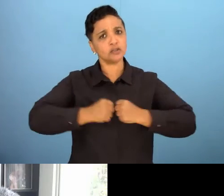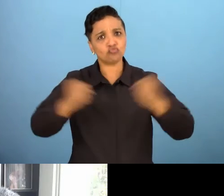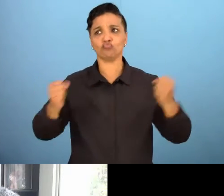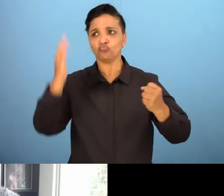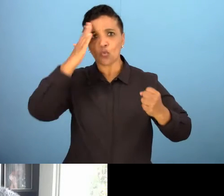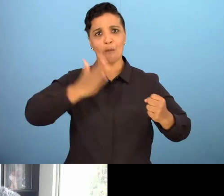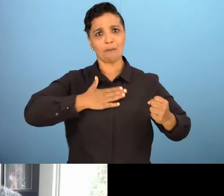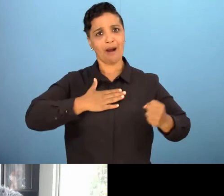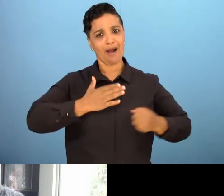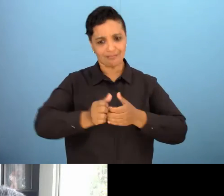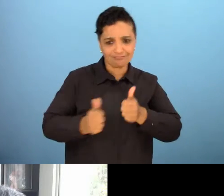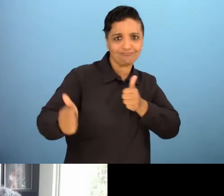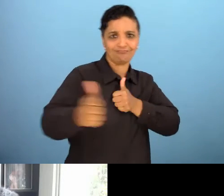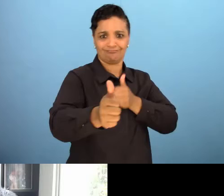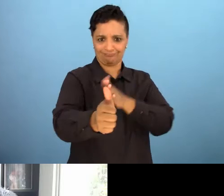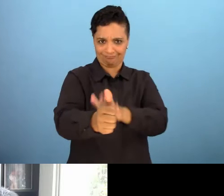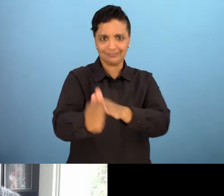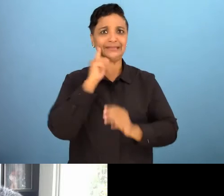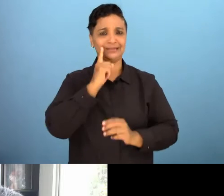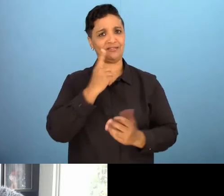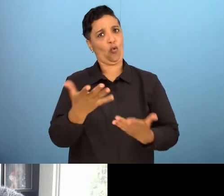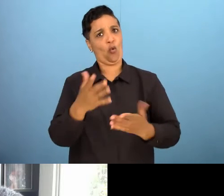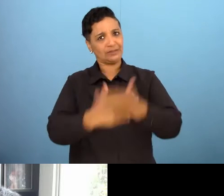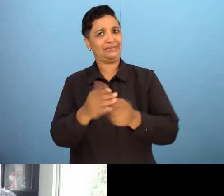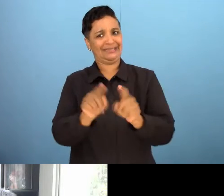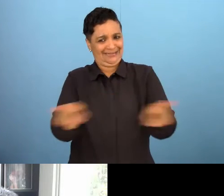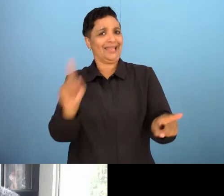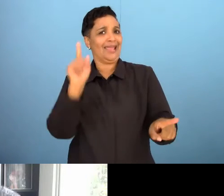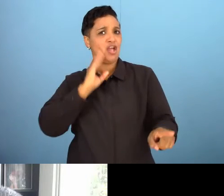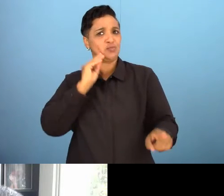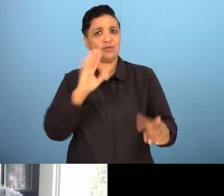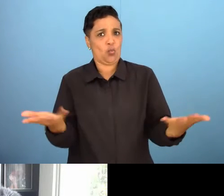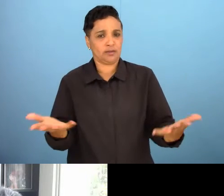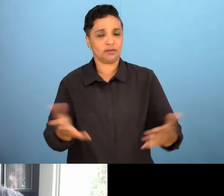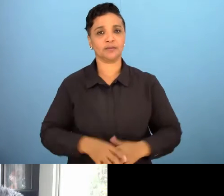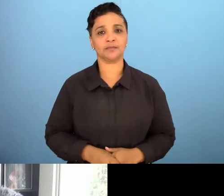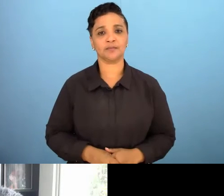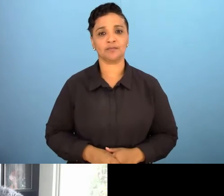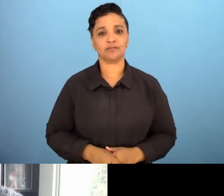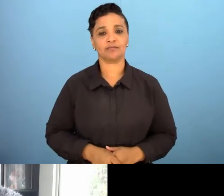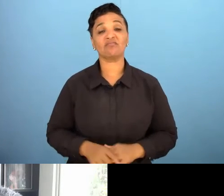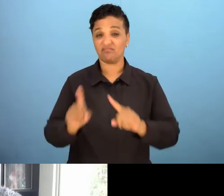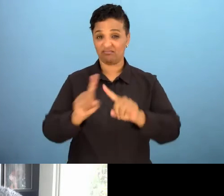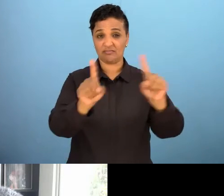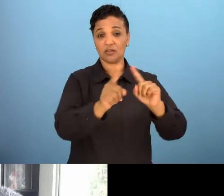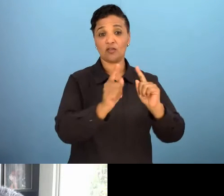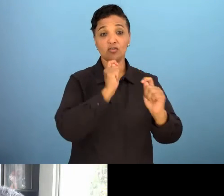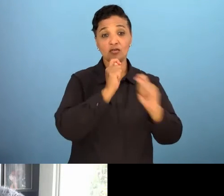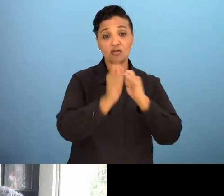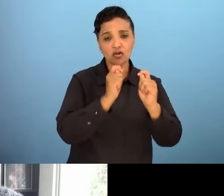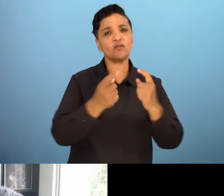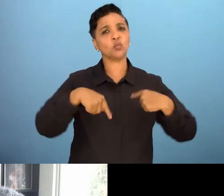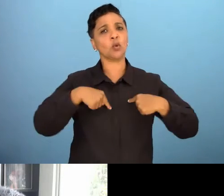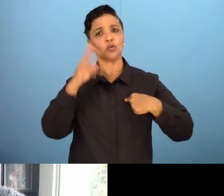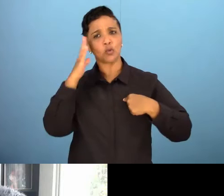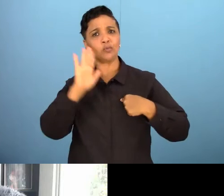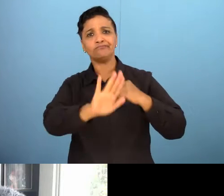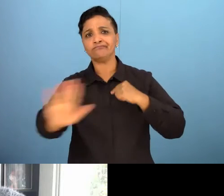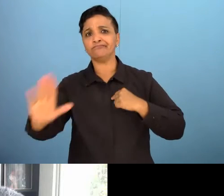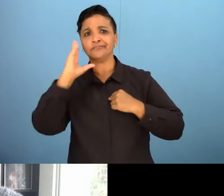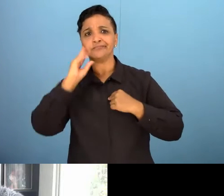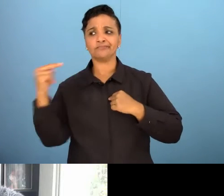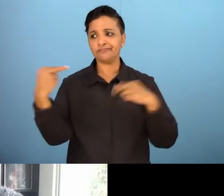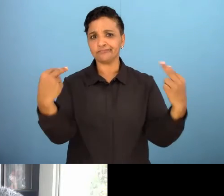perspectiva y experiencia.